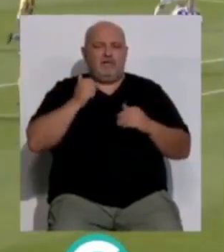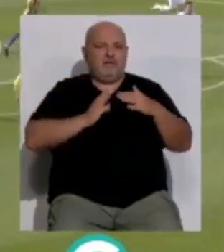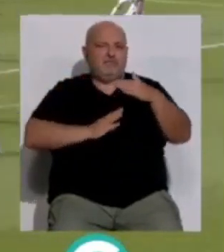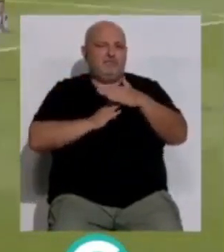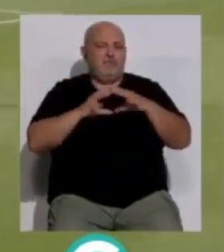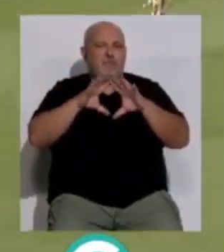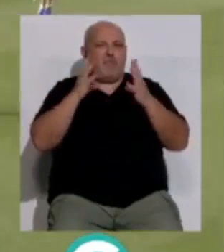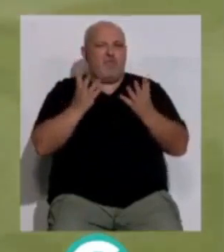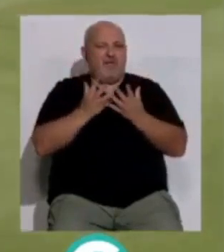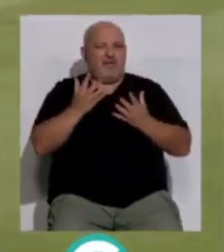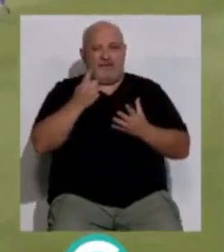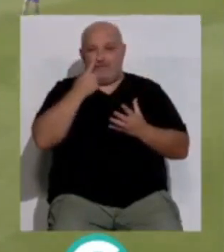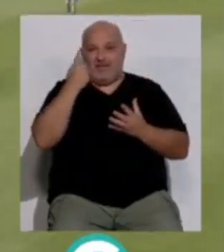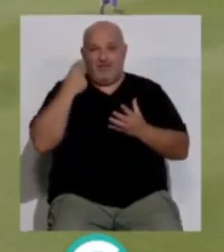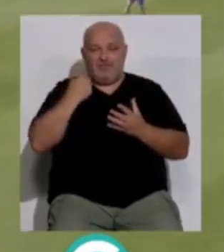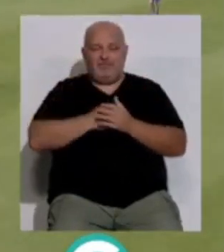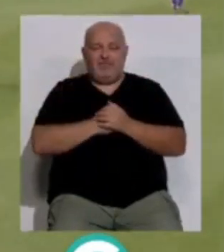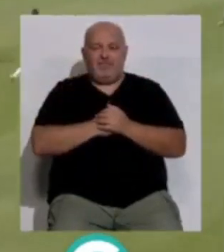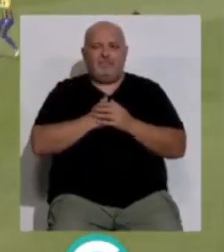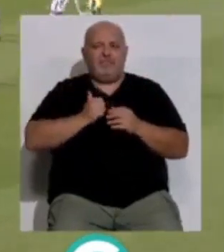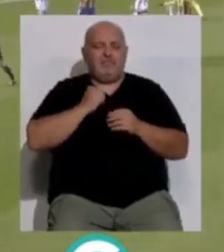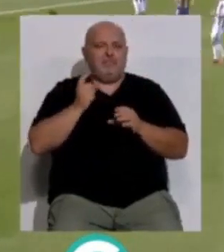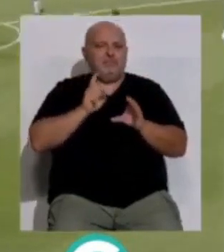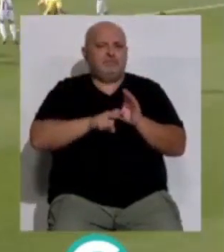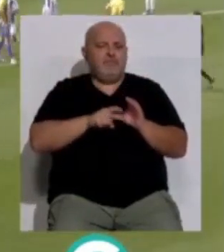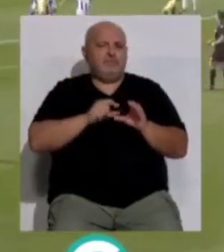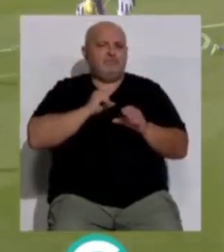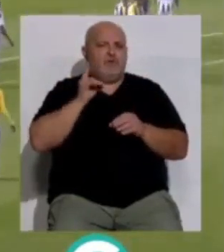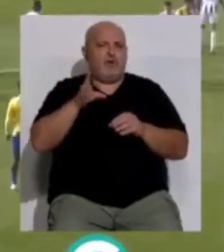parón por el mundial de Qatar y donde incluso tuvo la oportunidad de hacer gol vistiendo la